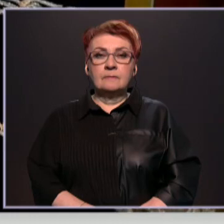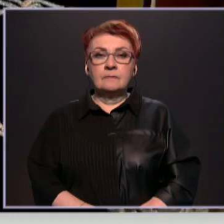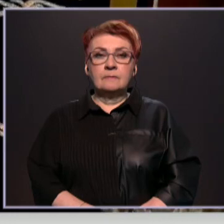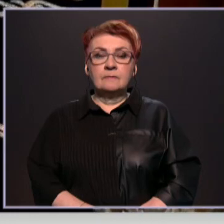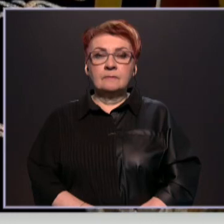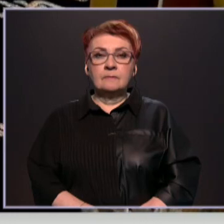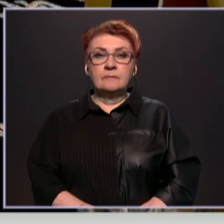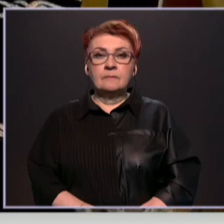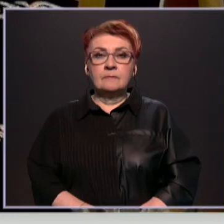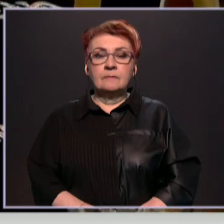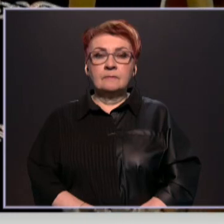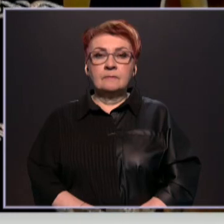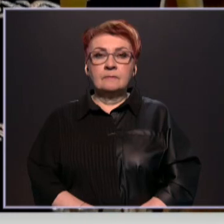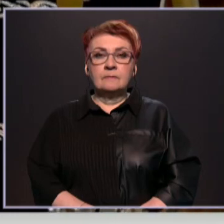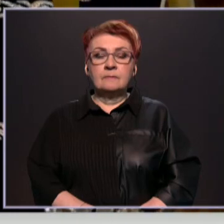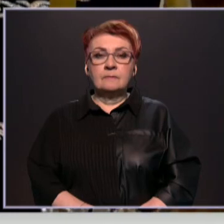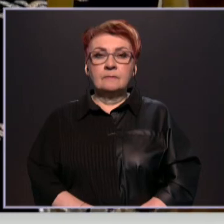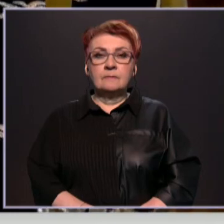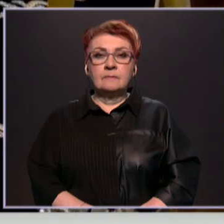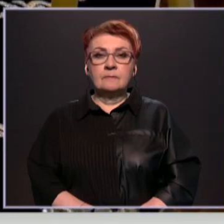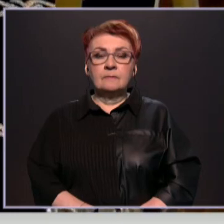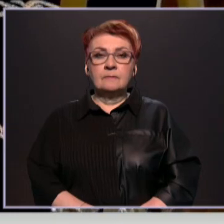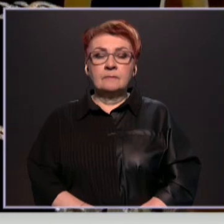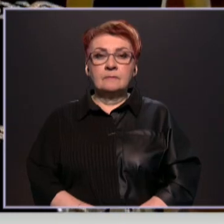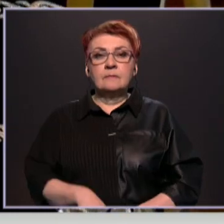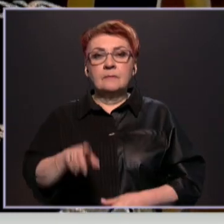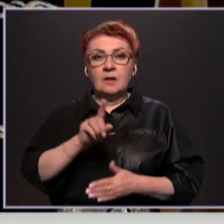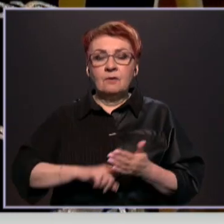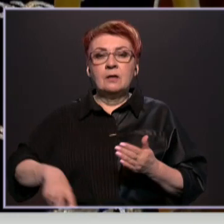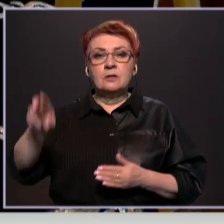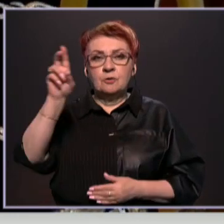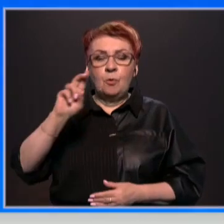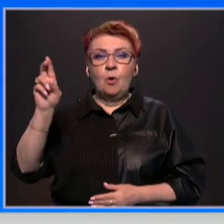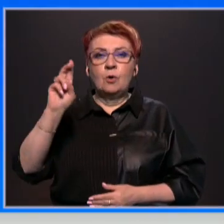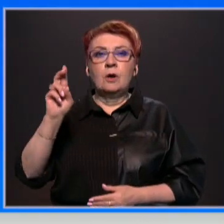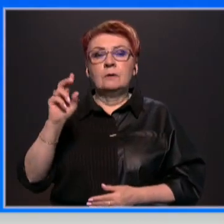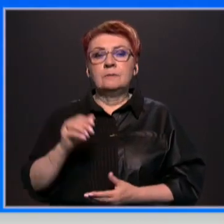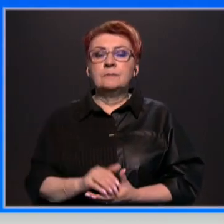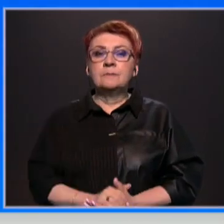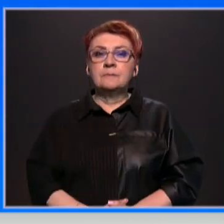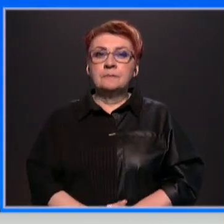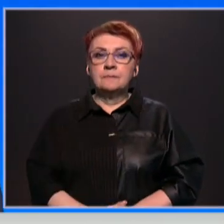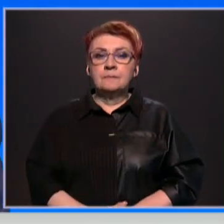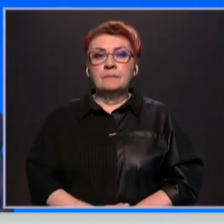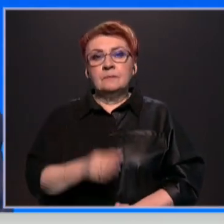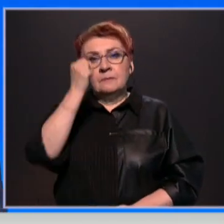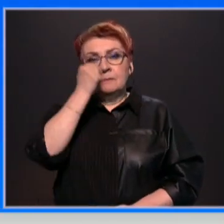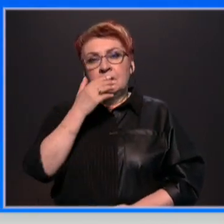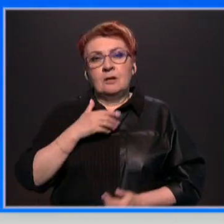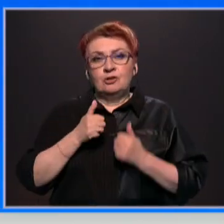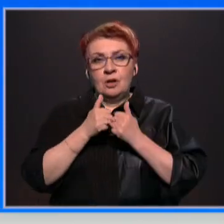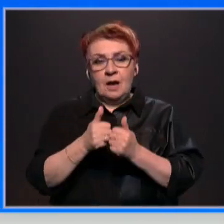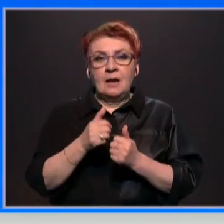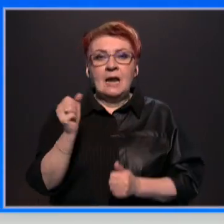смущается сердце ваше веруйте в Бога и веруйте Спасибо нашей коллеге Александр Михайловская